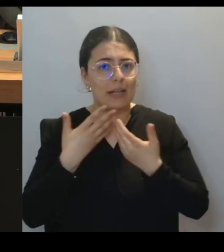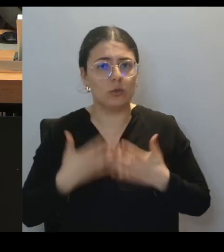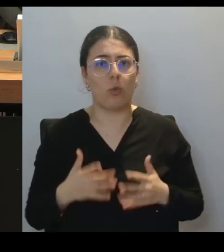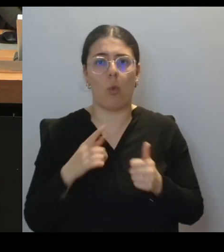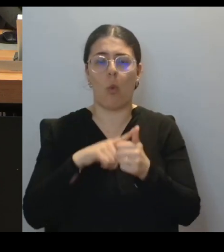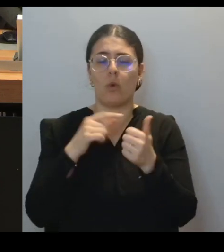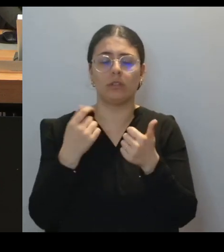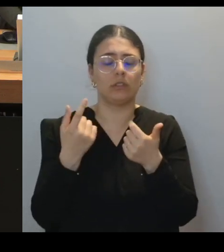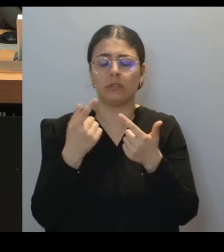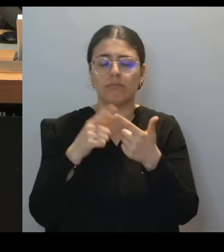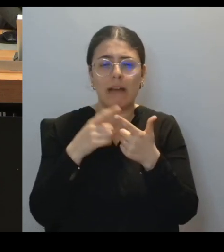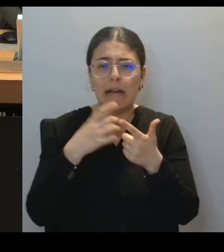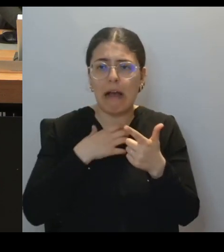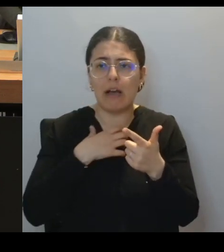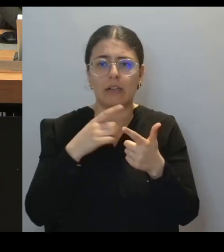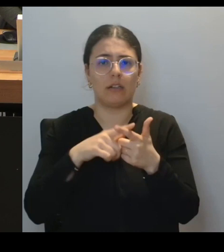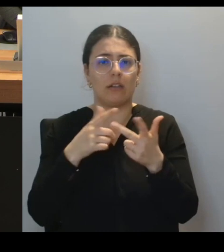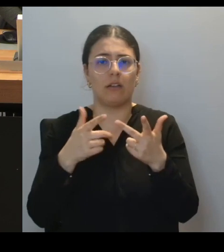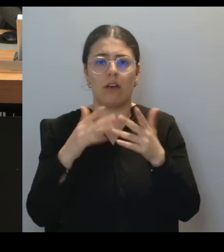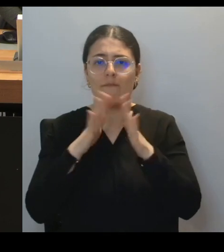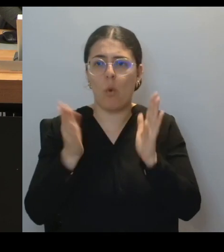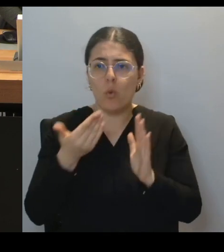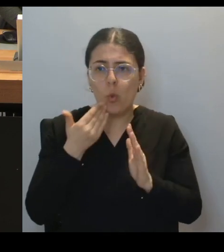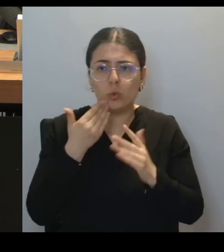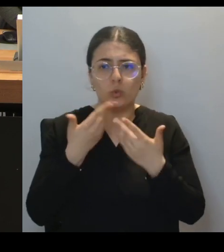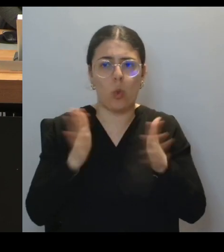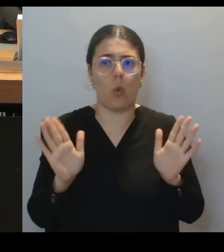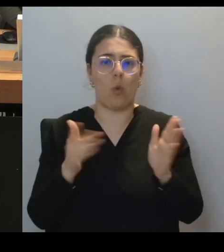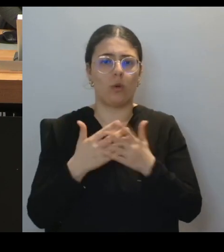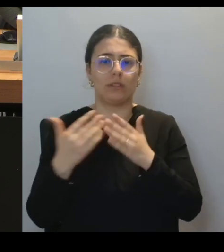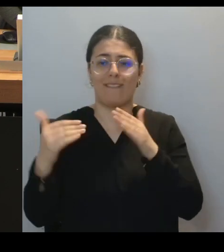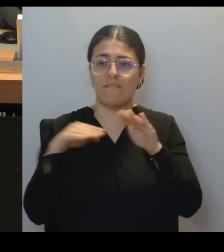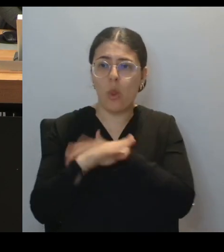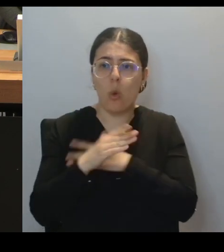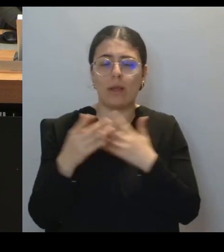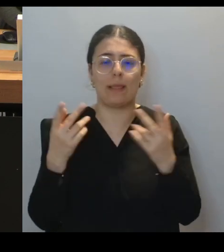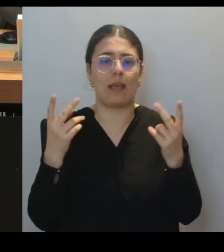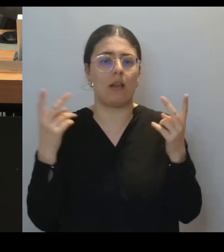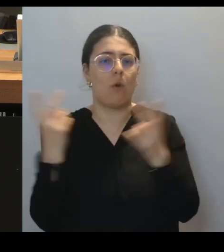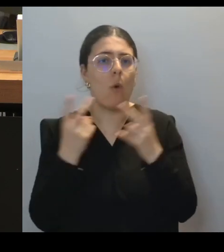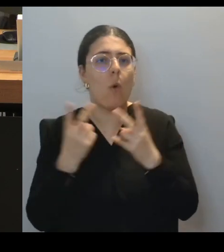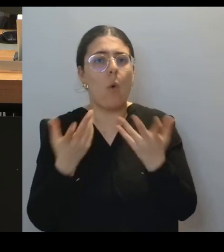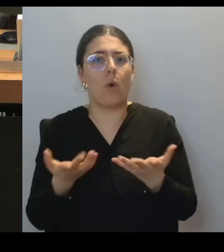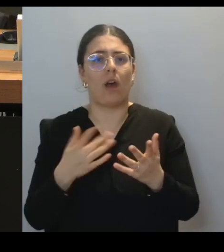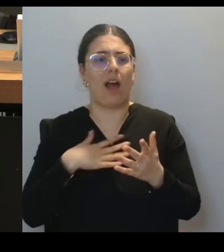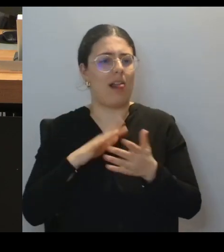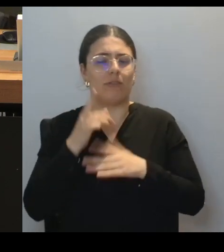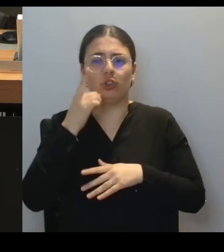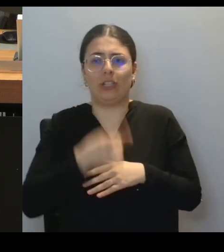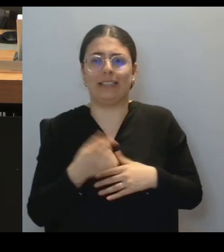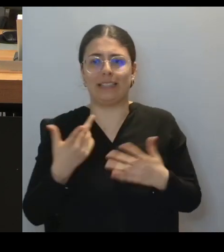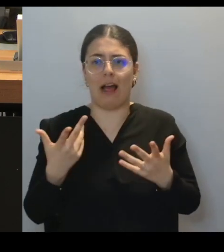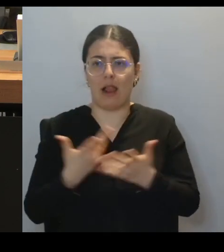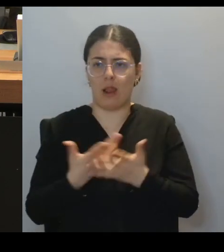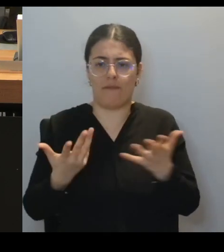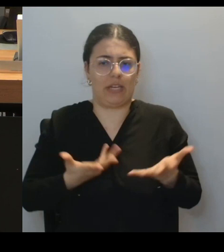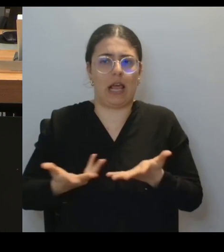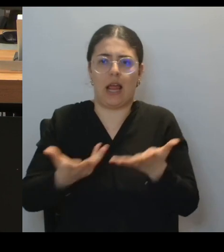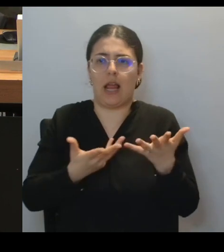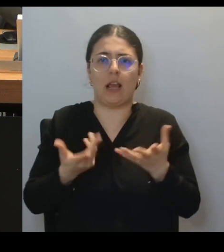geflüchtet oder aufgrund eines Schicksalsschlages in finanzielle Nöte geraten ist und die Hilfe von uns allen, der Solidargesellschaft